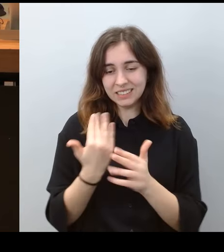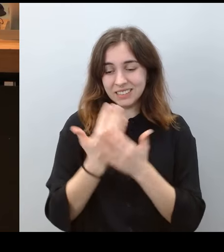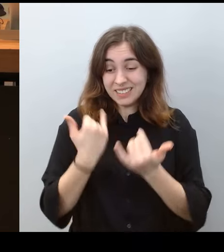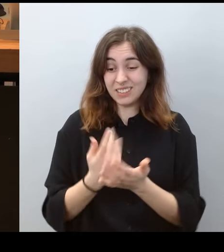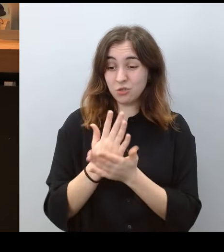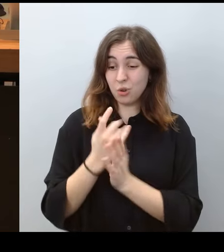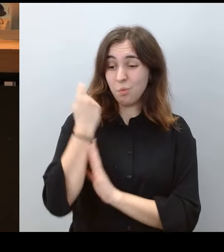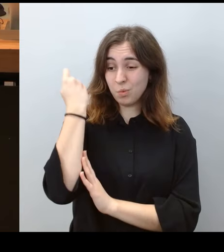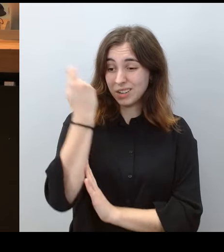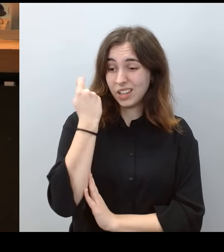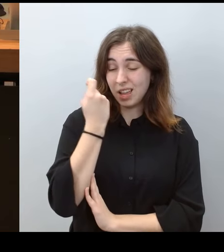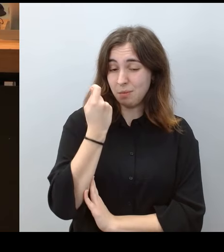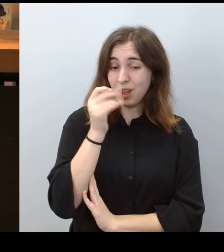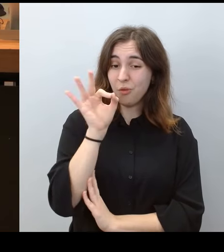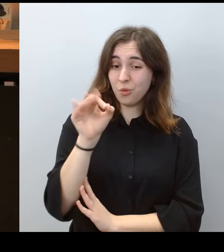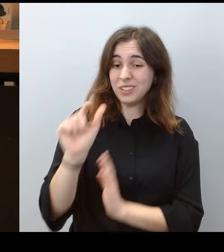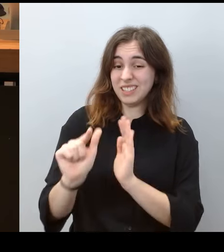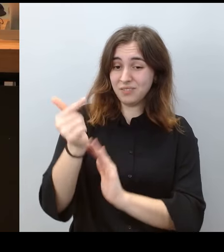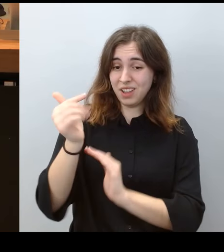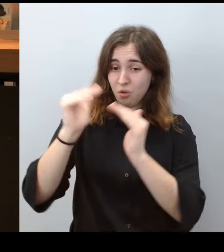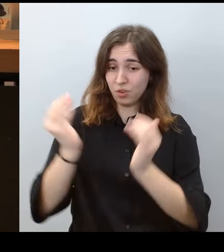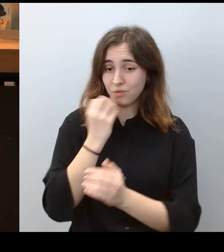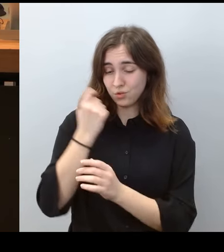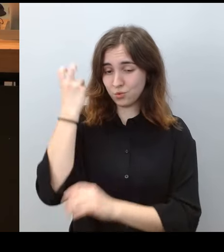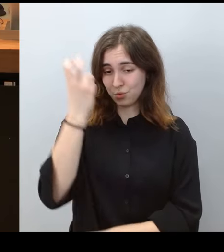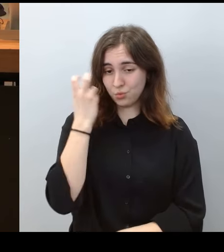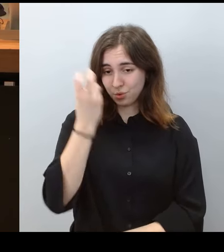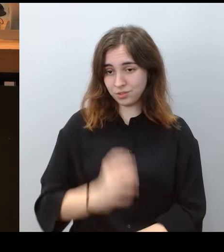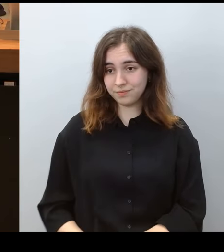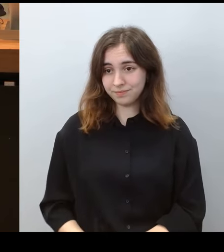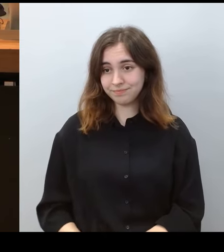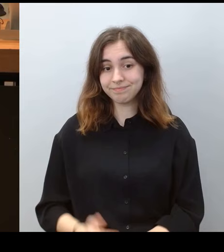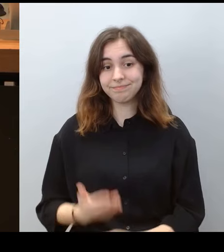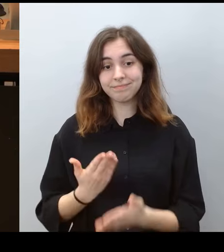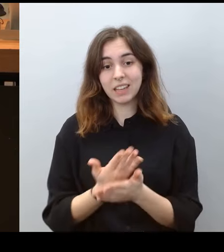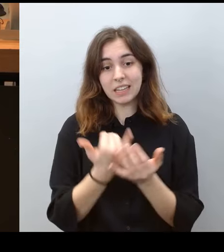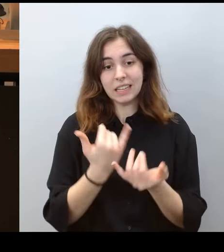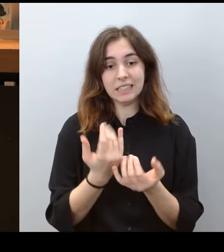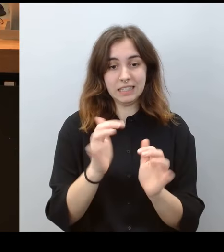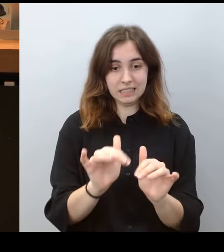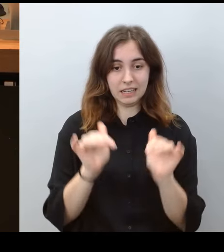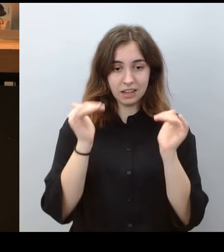Dazu will der Senat eine Interessensbekundung ungsverfahren einleiten und durchführen